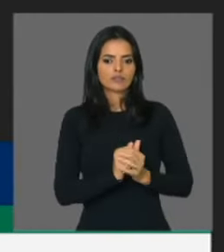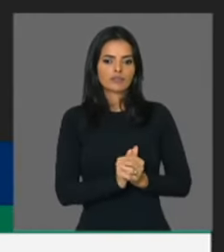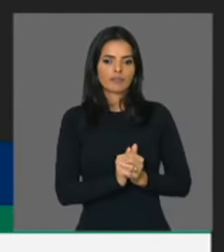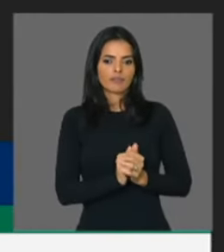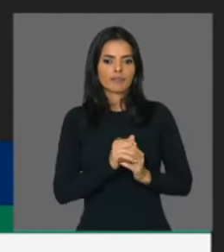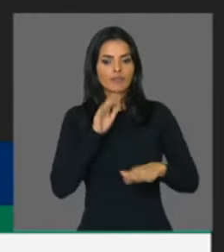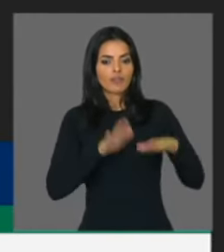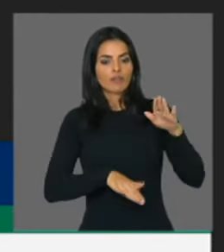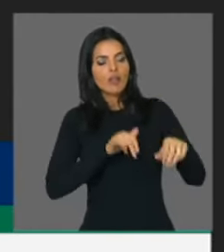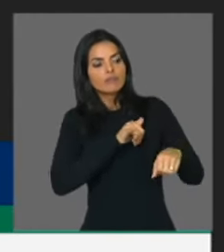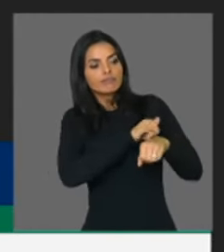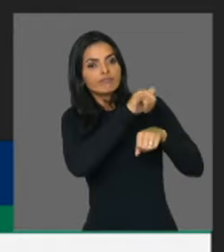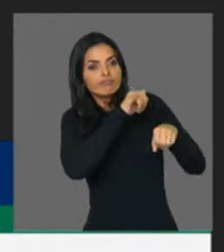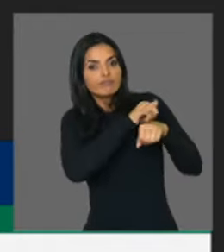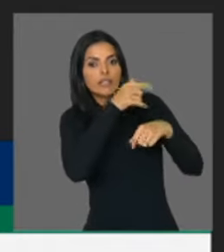FUNÇÃO DE PROBLEMAS PARTICULARES, INCLUSIVE